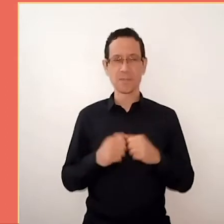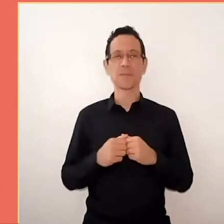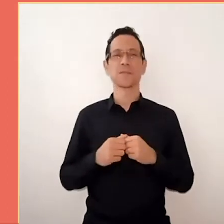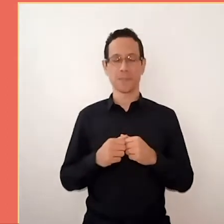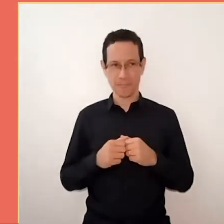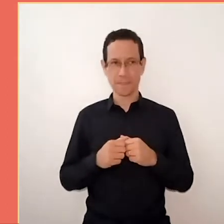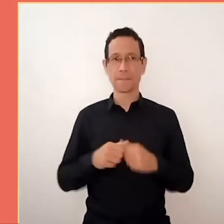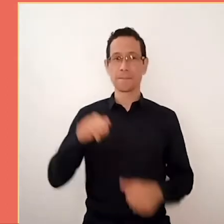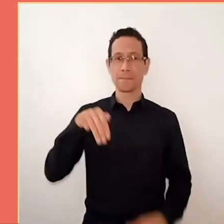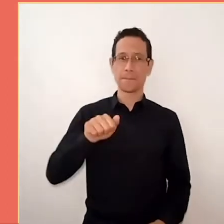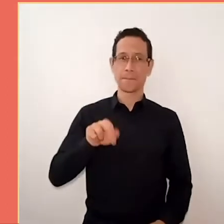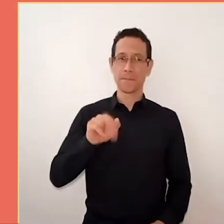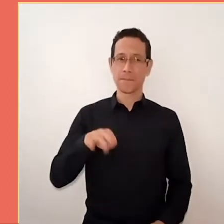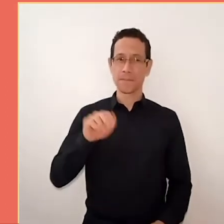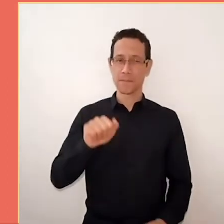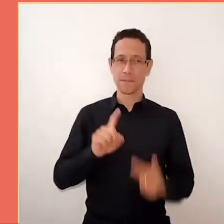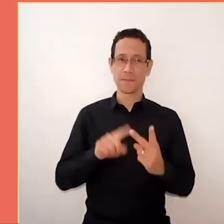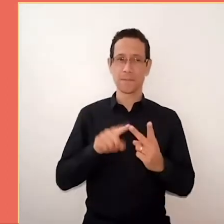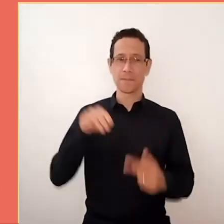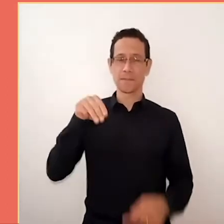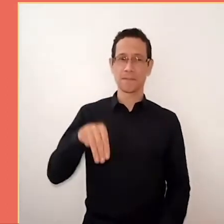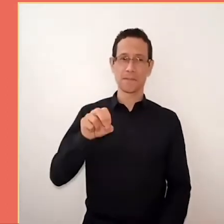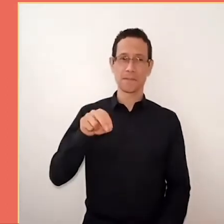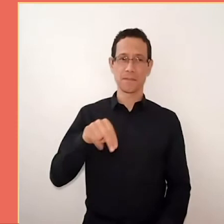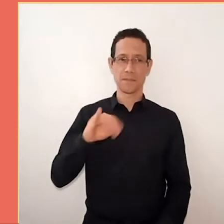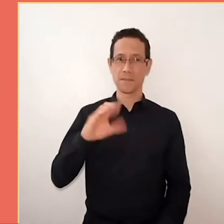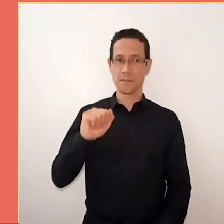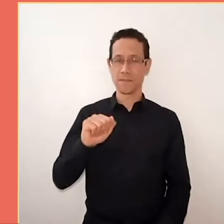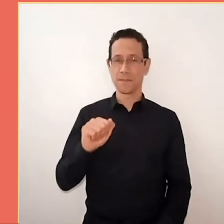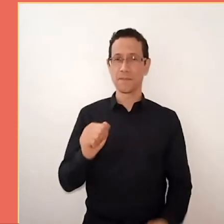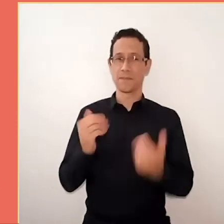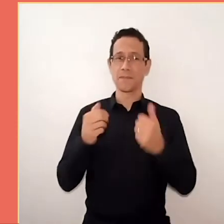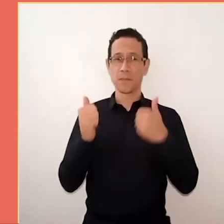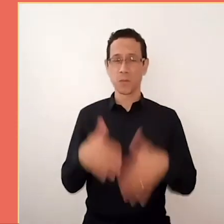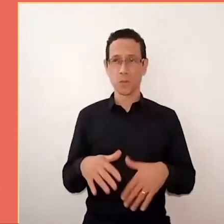e que a Mônica retomou, que é toda educação ela é transformadora,